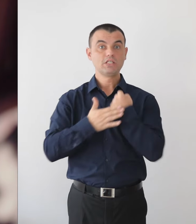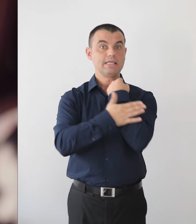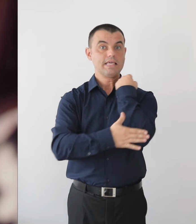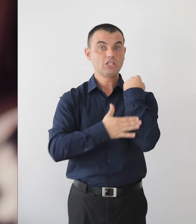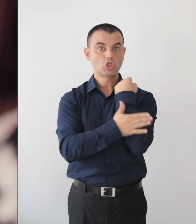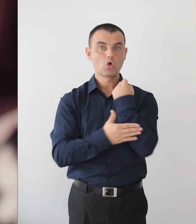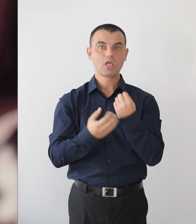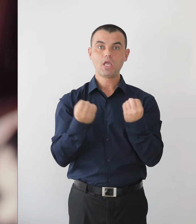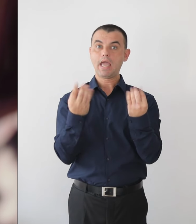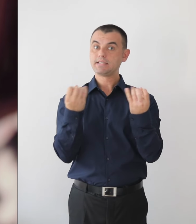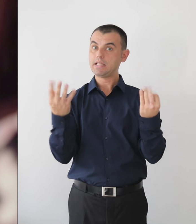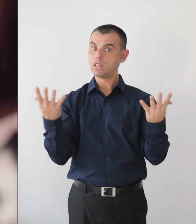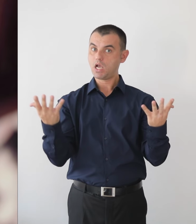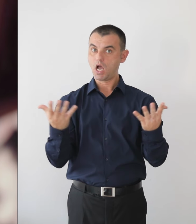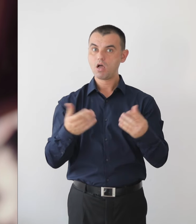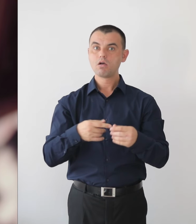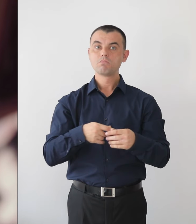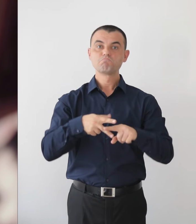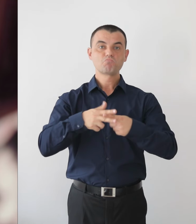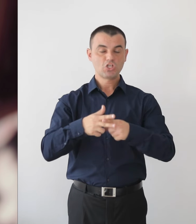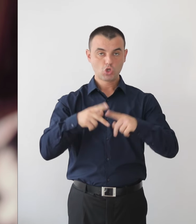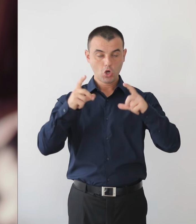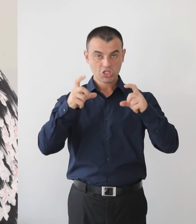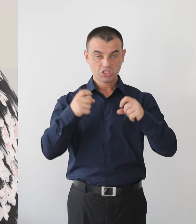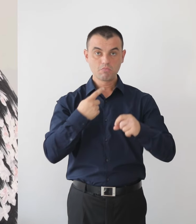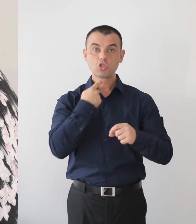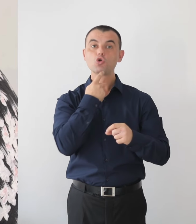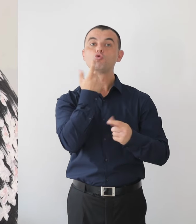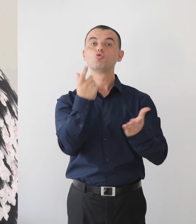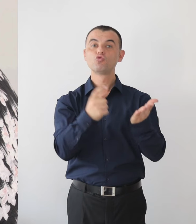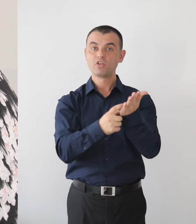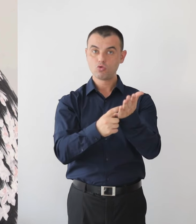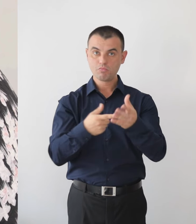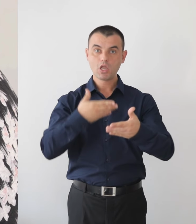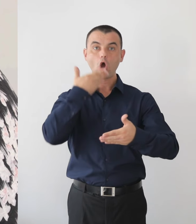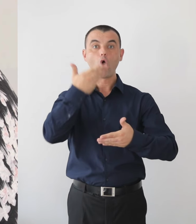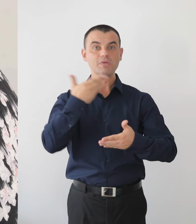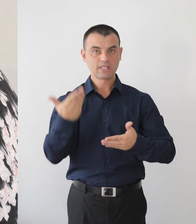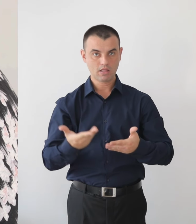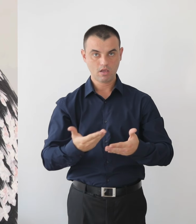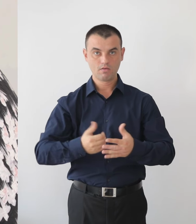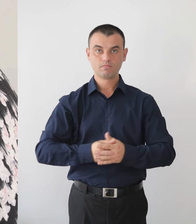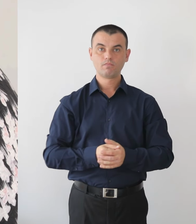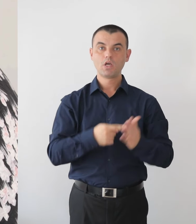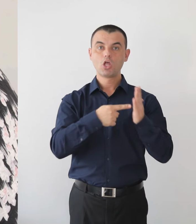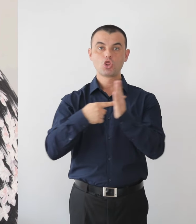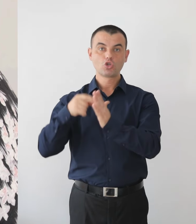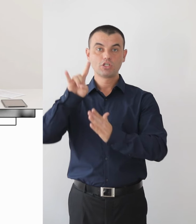емоции, история, естетика на сток кадъра, обработка,